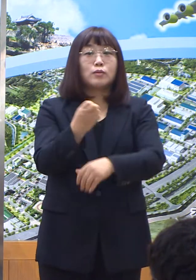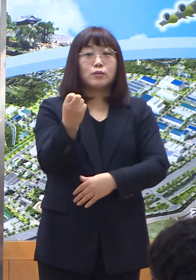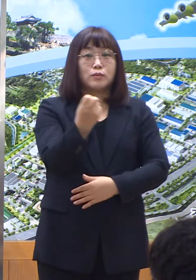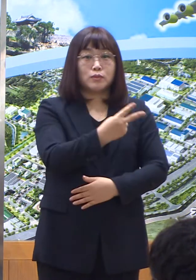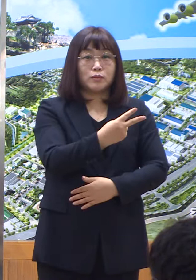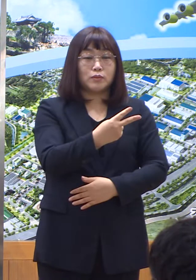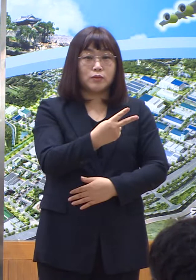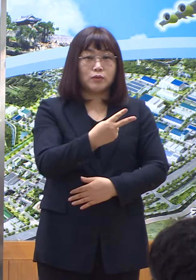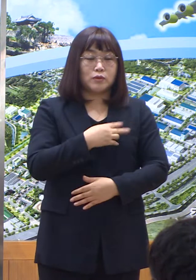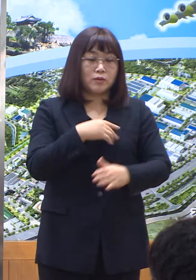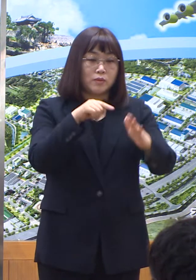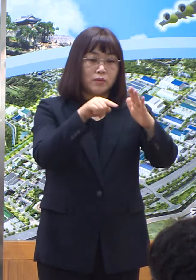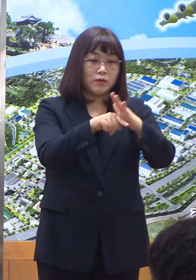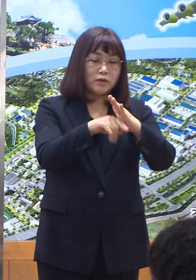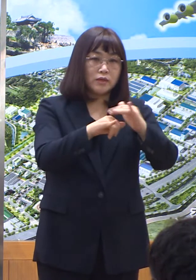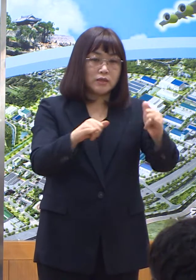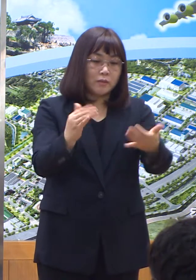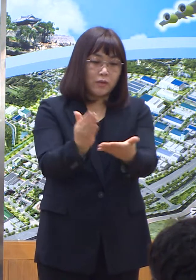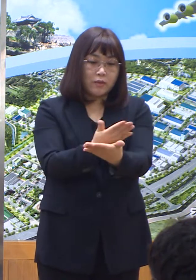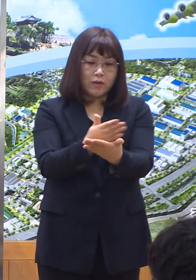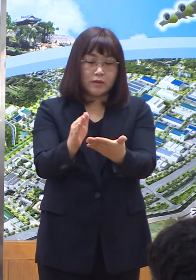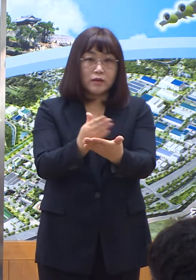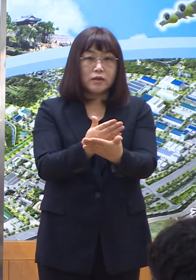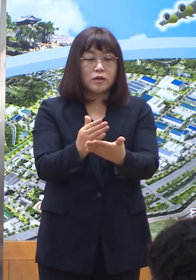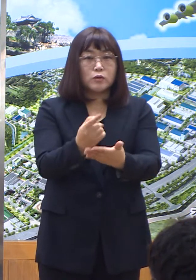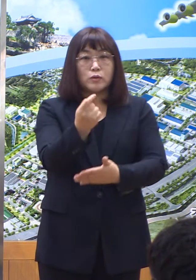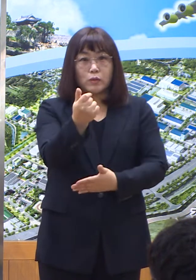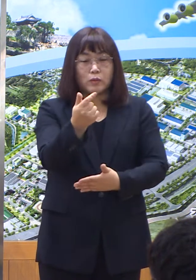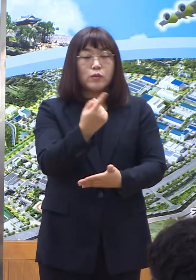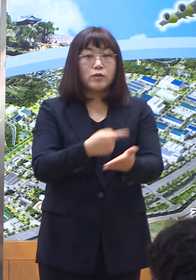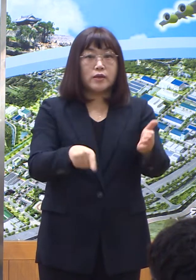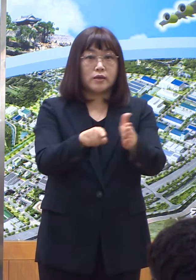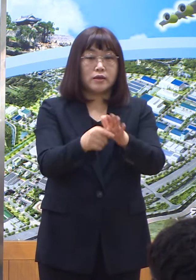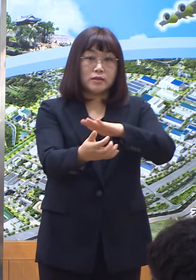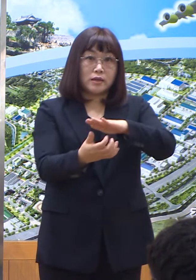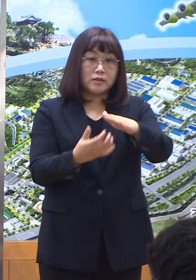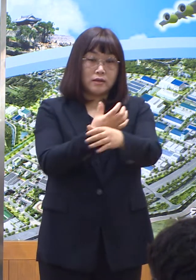면회객 분산 목적으로 사전예약제가 시행되오니 행경